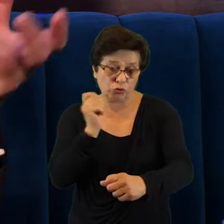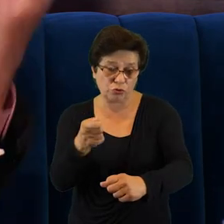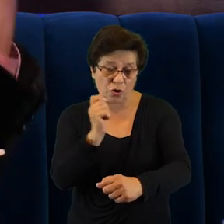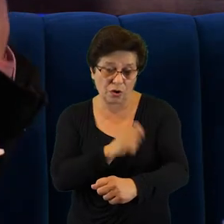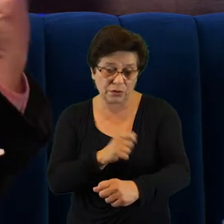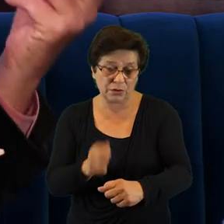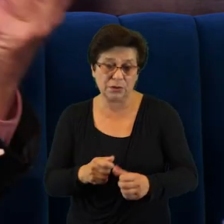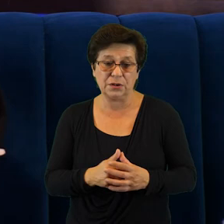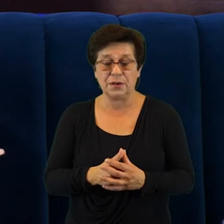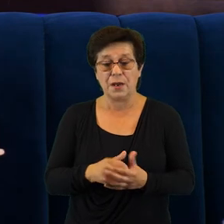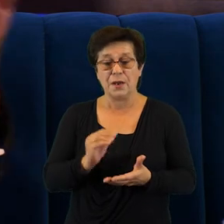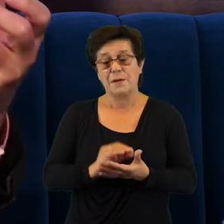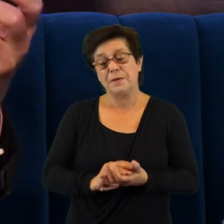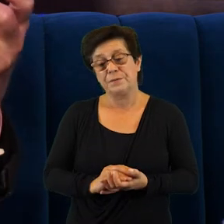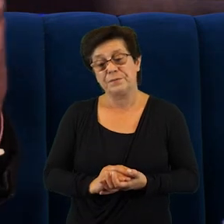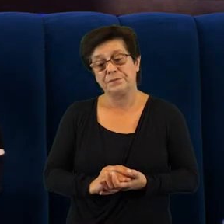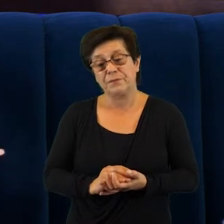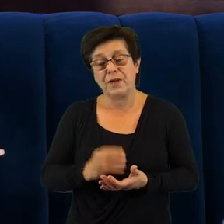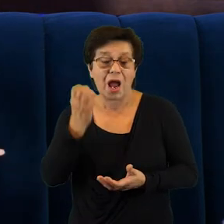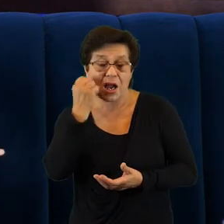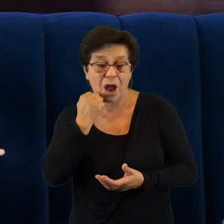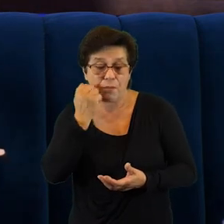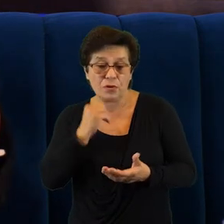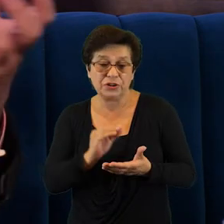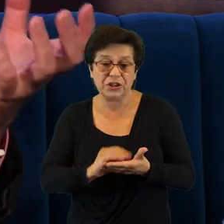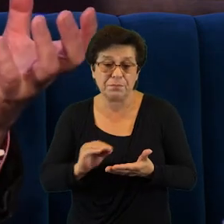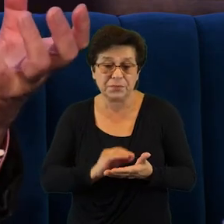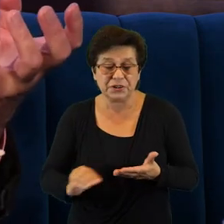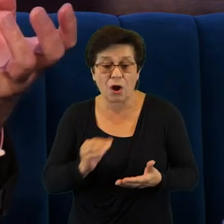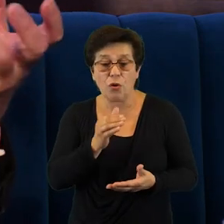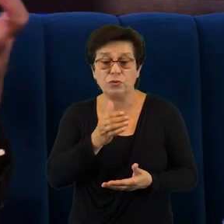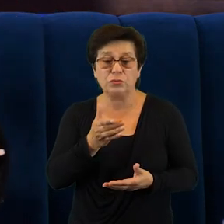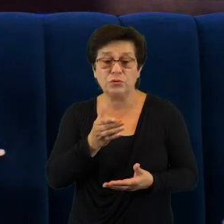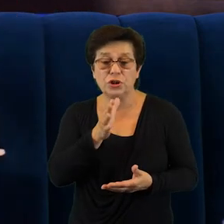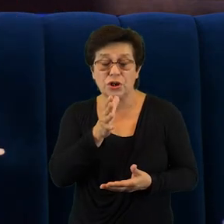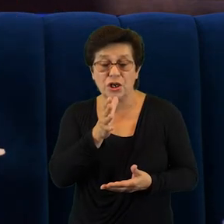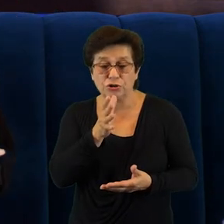Jan Błoński pisał o tym, że Żydzi polscy mieli albo tę emancypację,